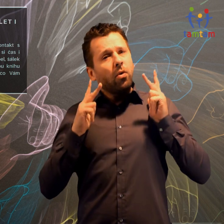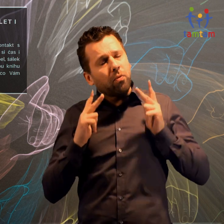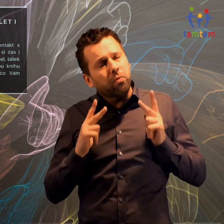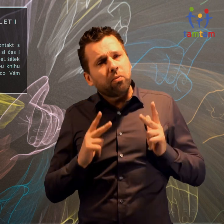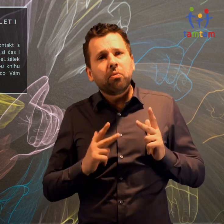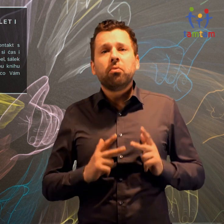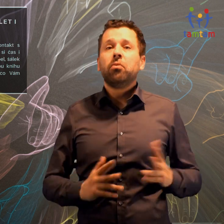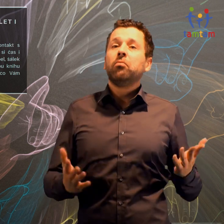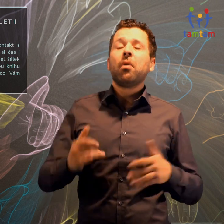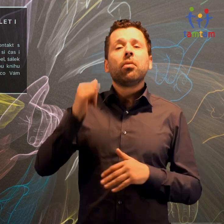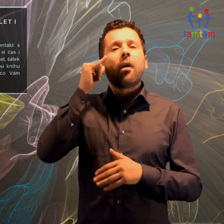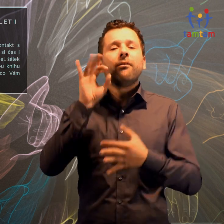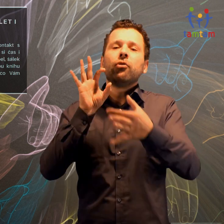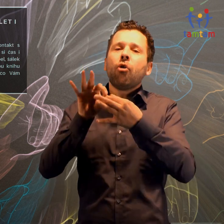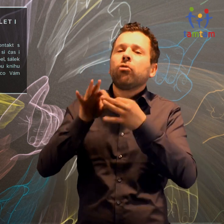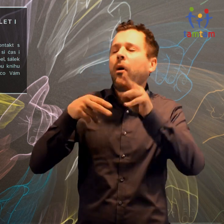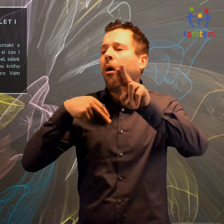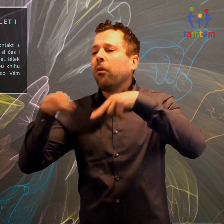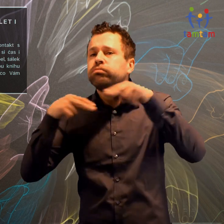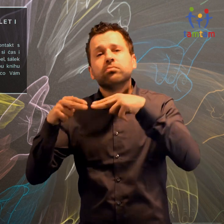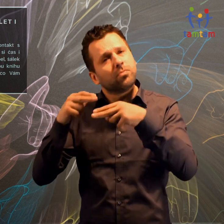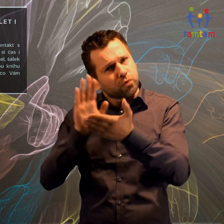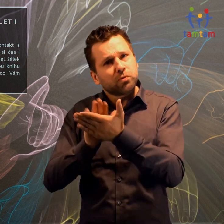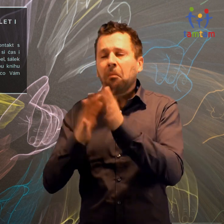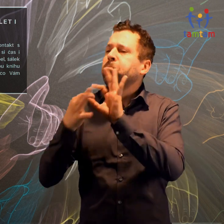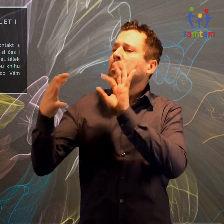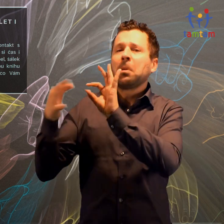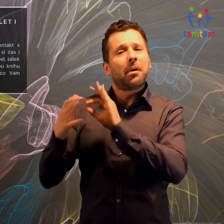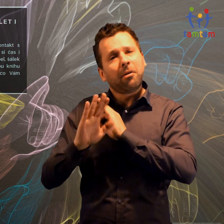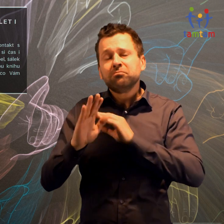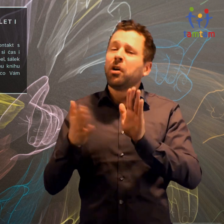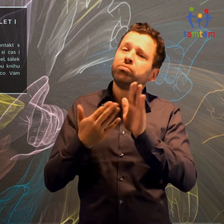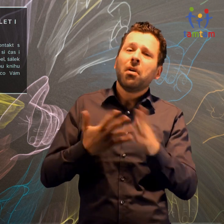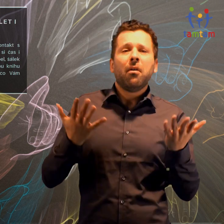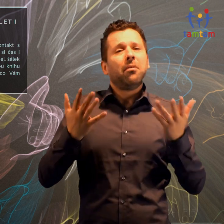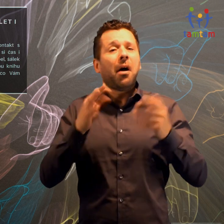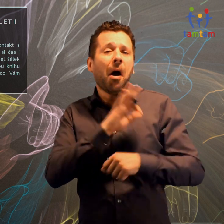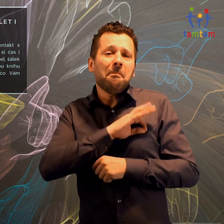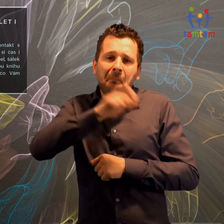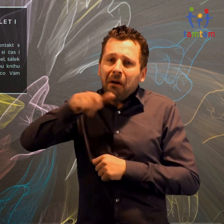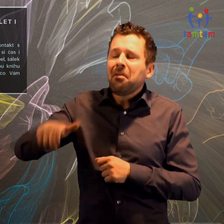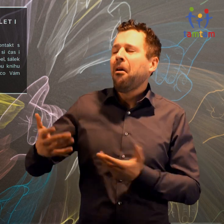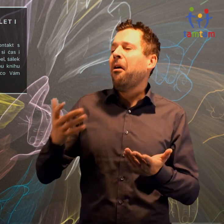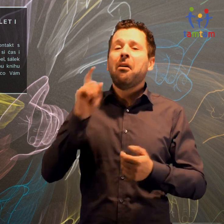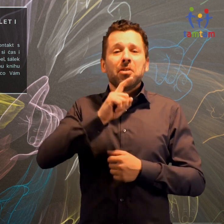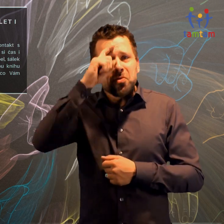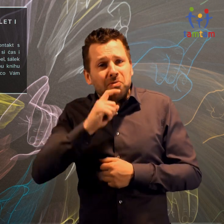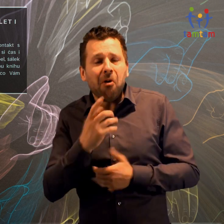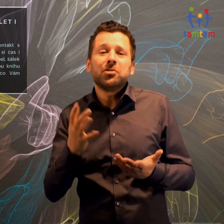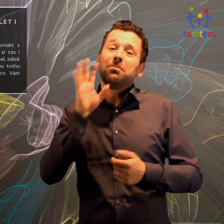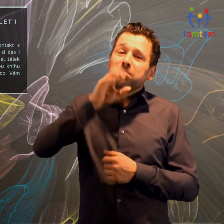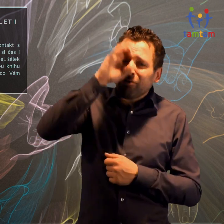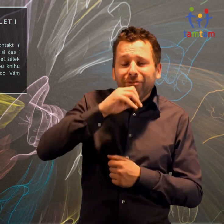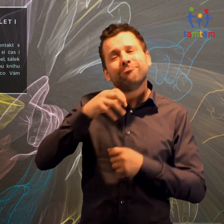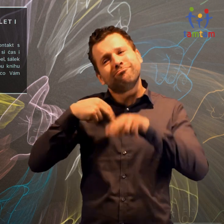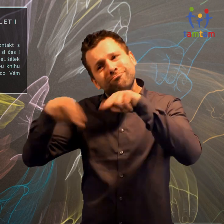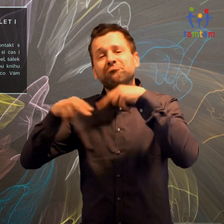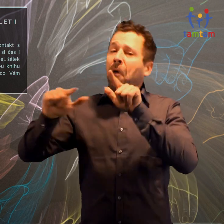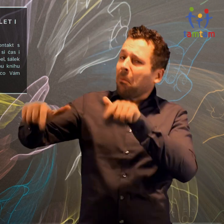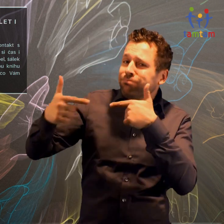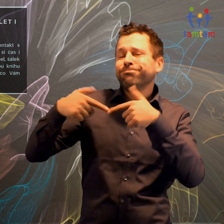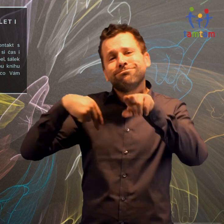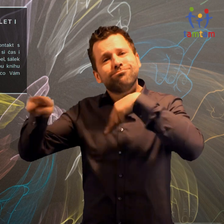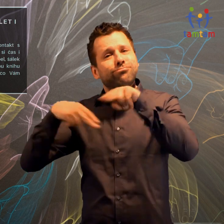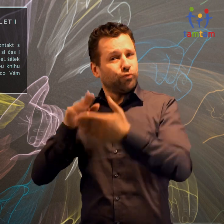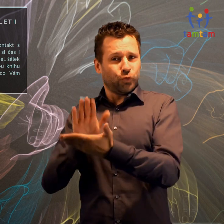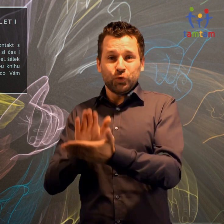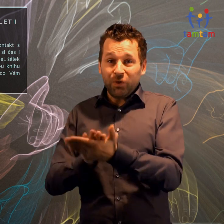Relaxujte, spojte se se svými přáteli, rodiči nebo příbuznými a pořádně si popovídejte.